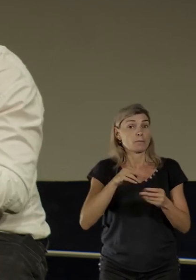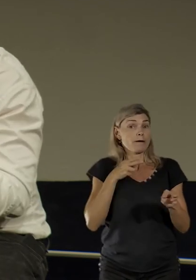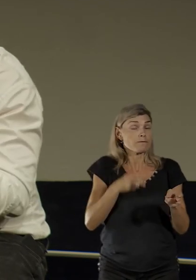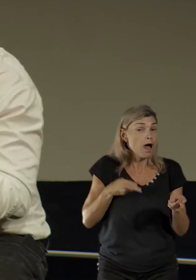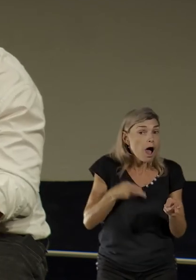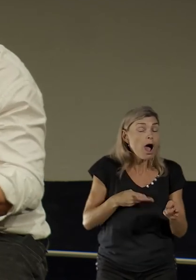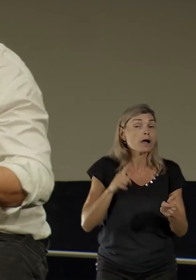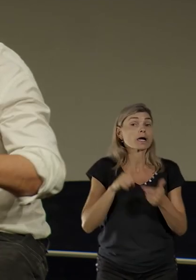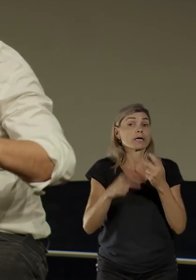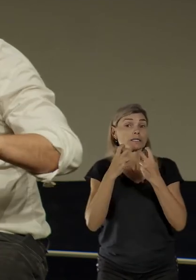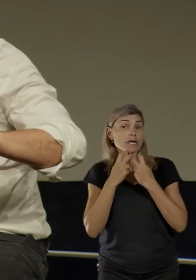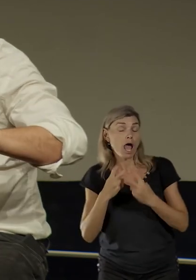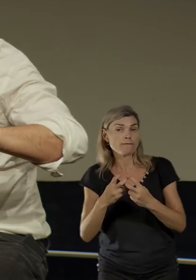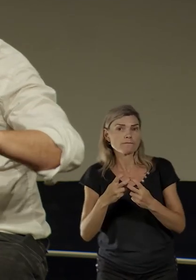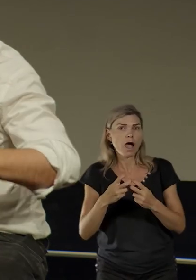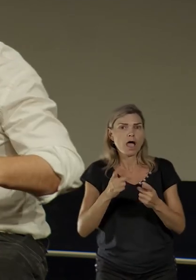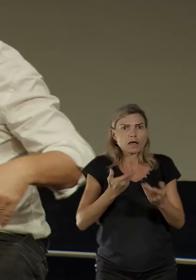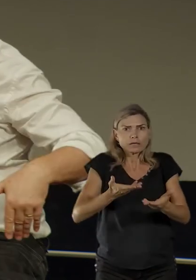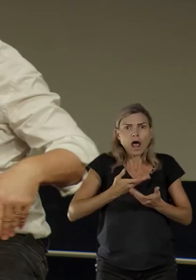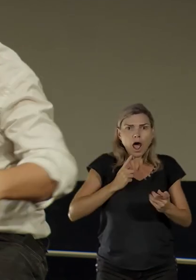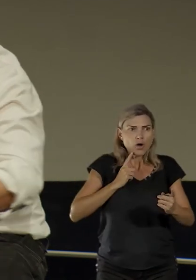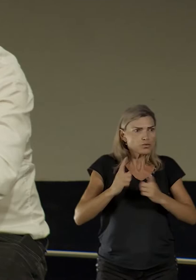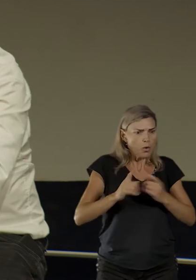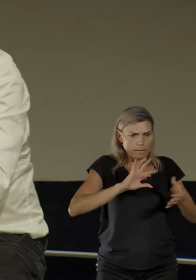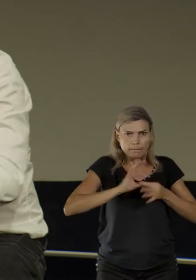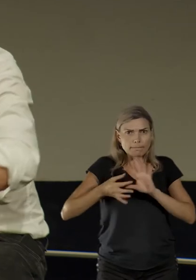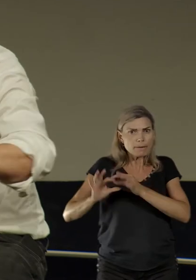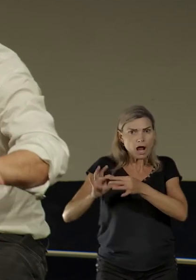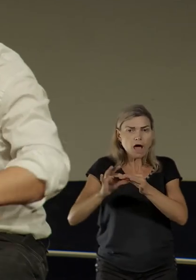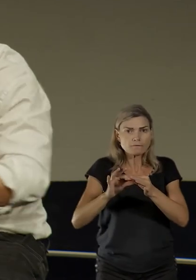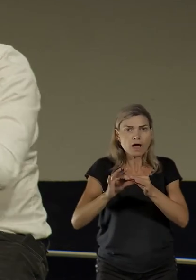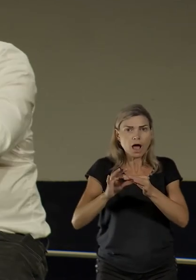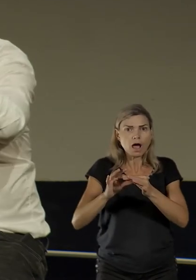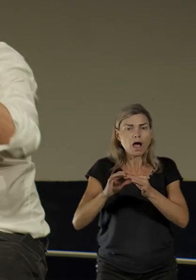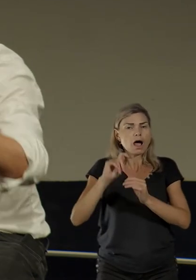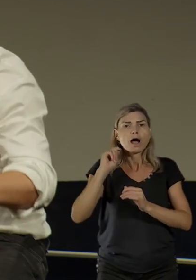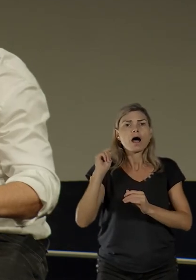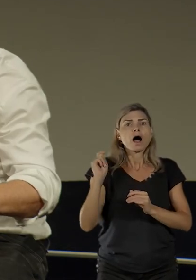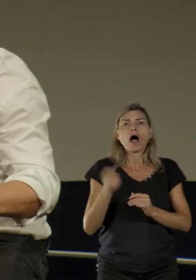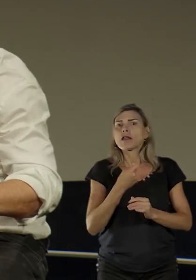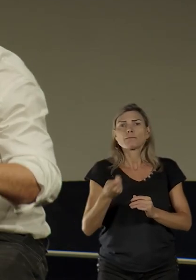systémů, které změní ten radiální systém do nějakého tangenciálního.